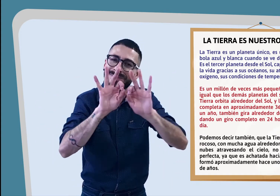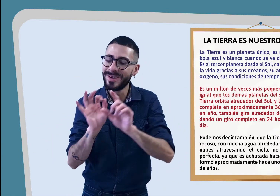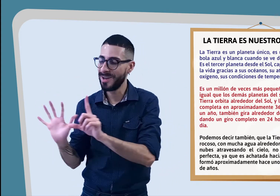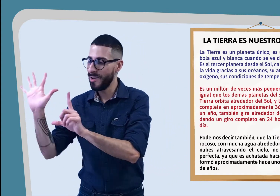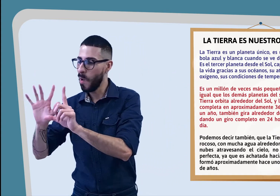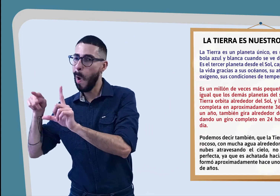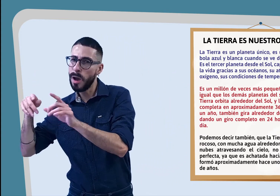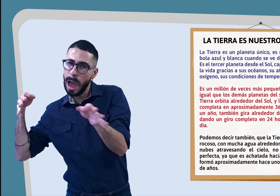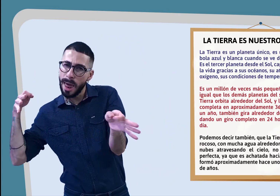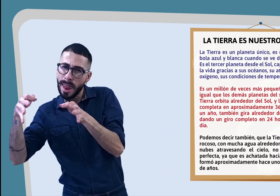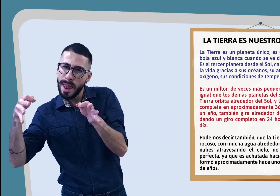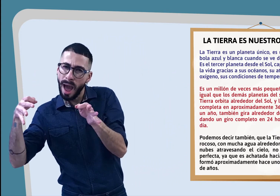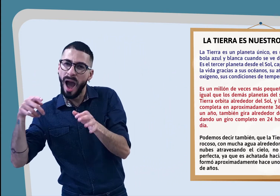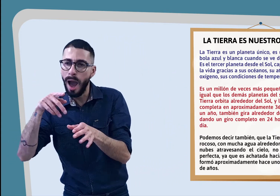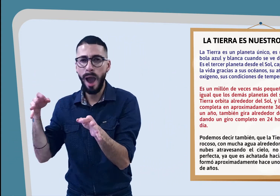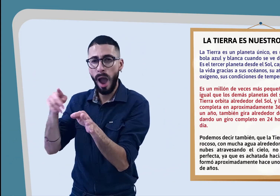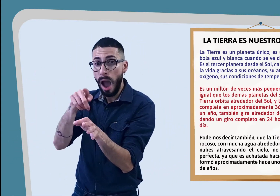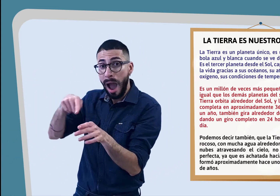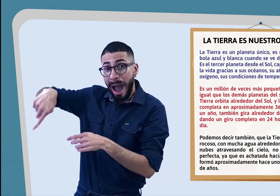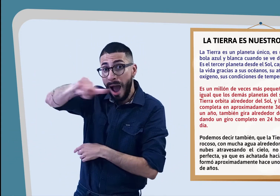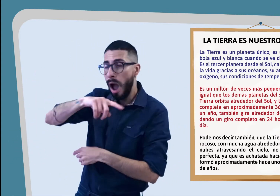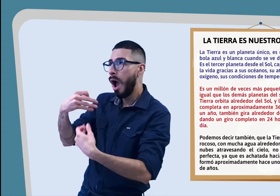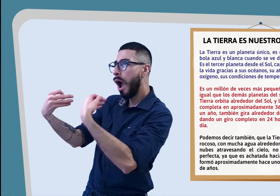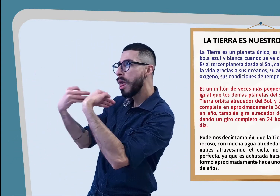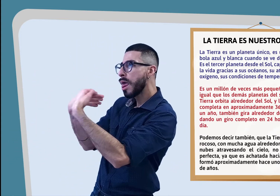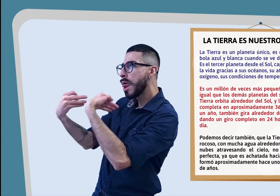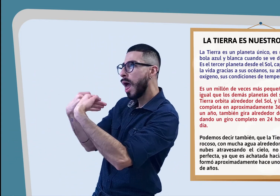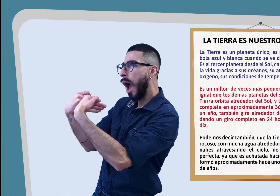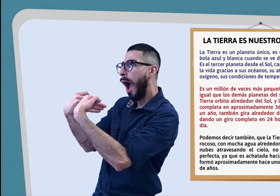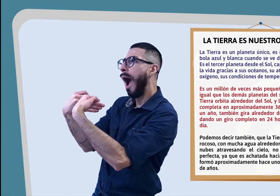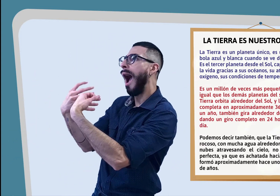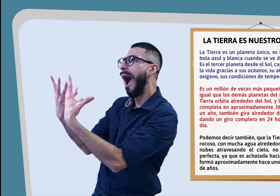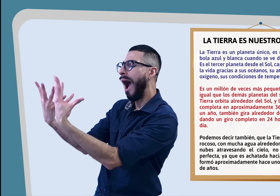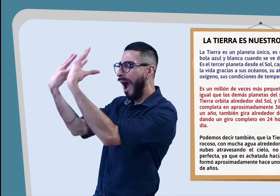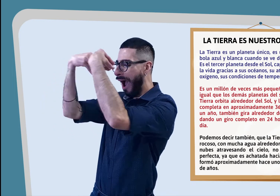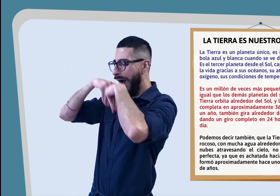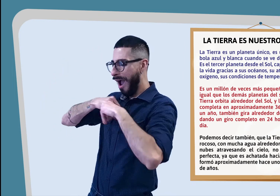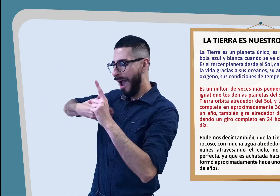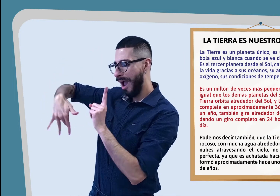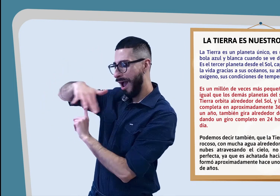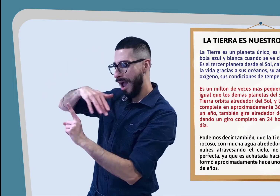Por eso es importante que observen con atención las explicaciones de los videos